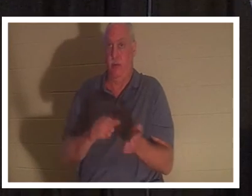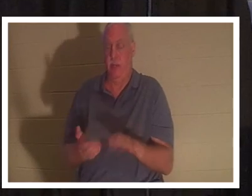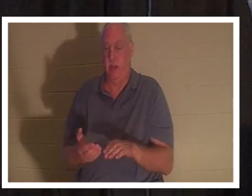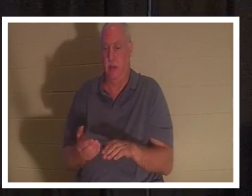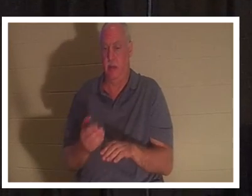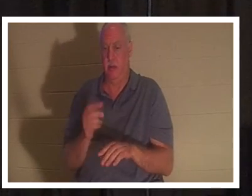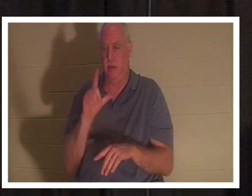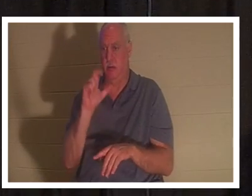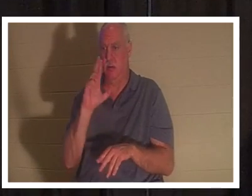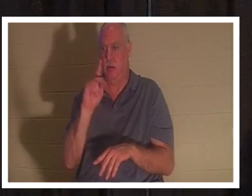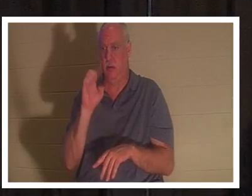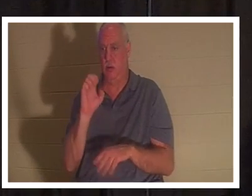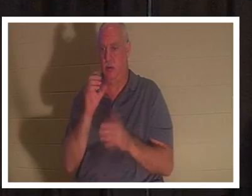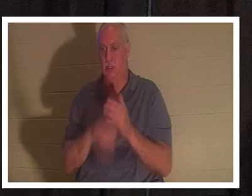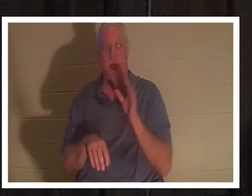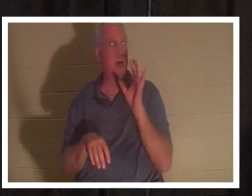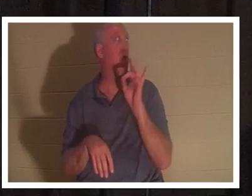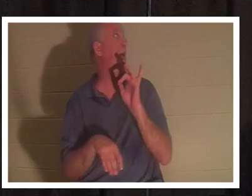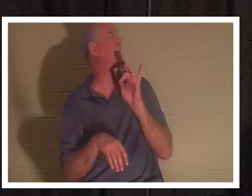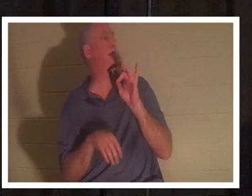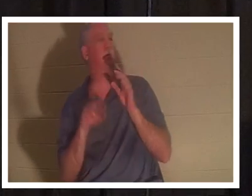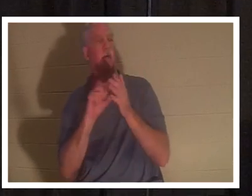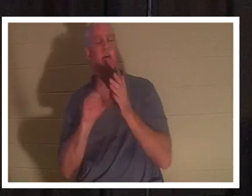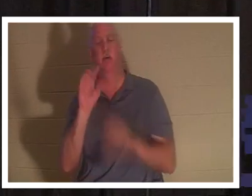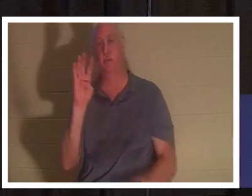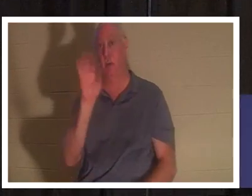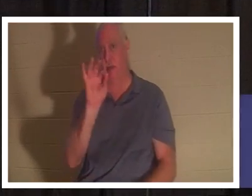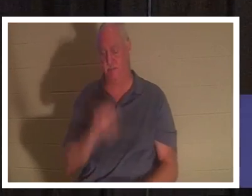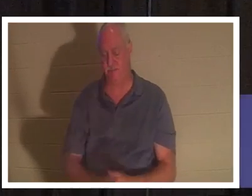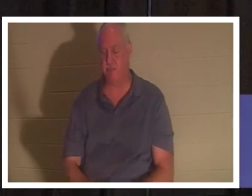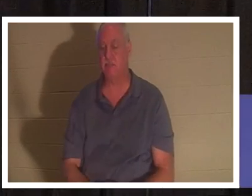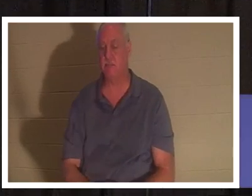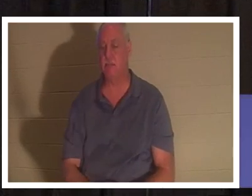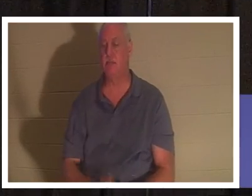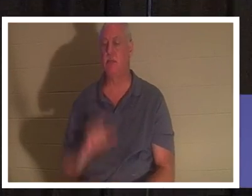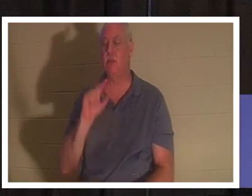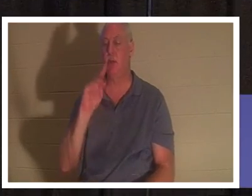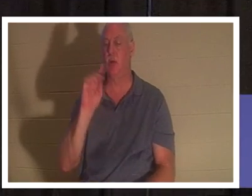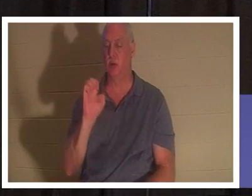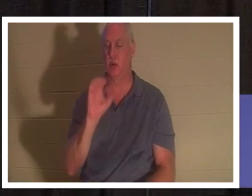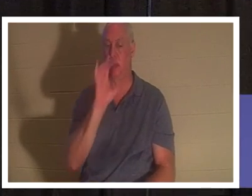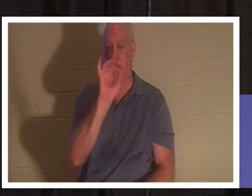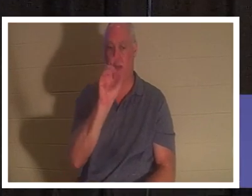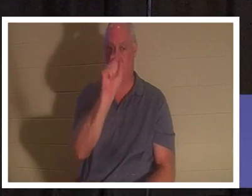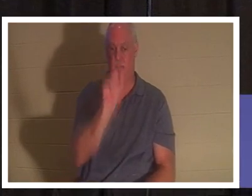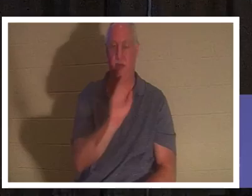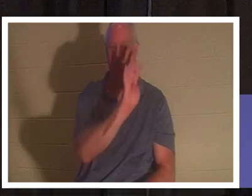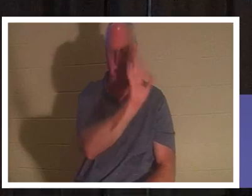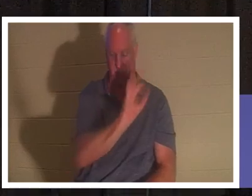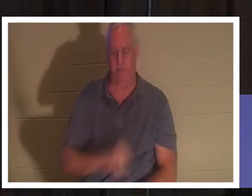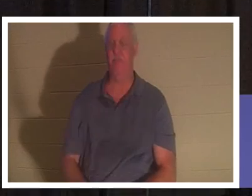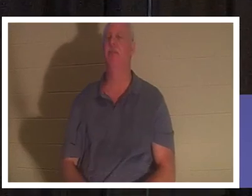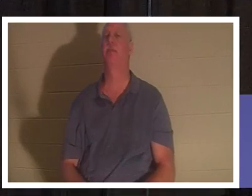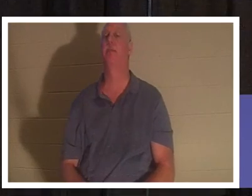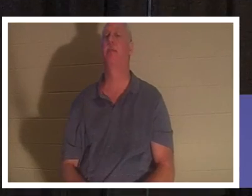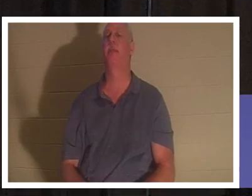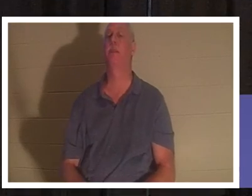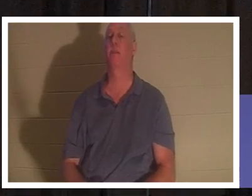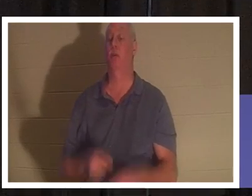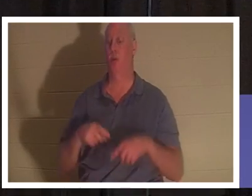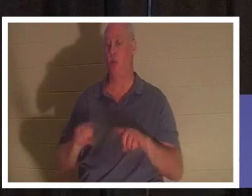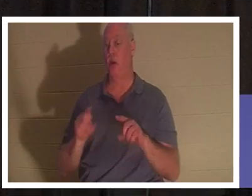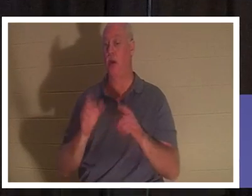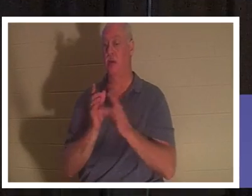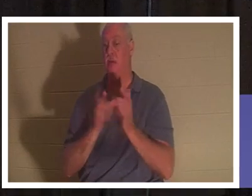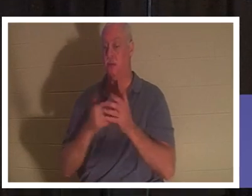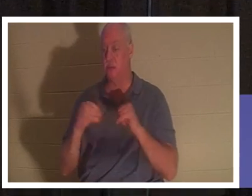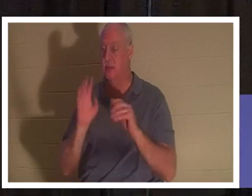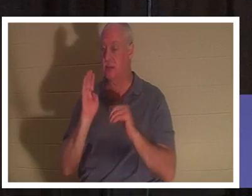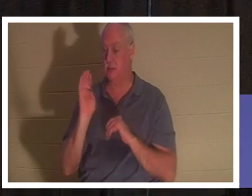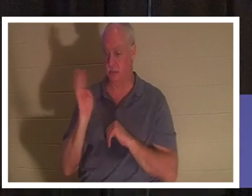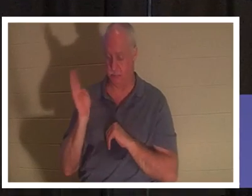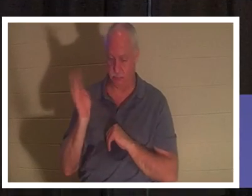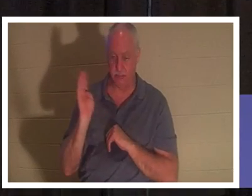. 저와 함께 누가복음 8장으로 넘어가세요. 하지만 파워 포인트에 있습니다. 그래야 합니다